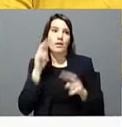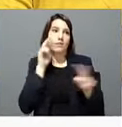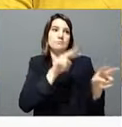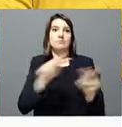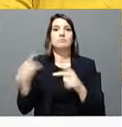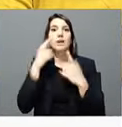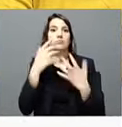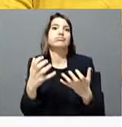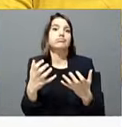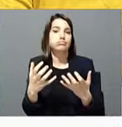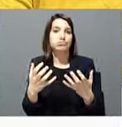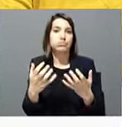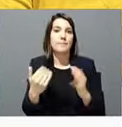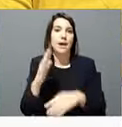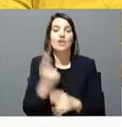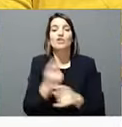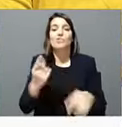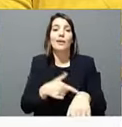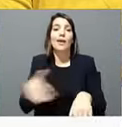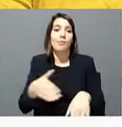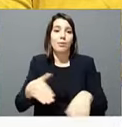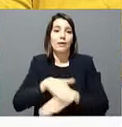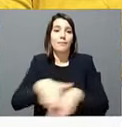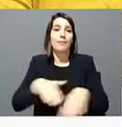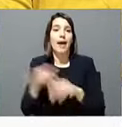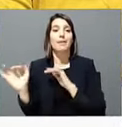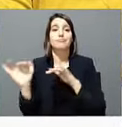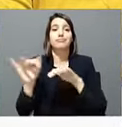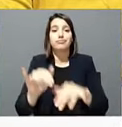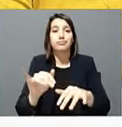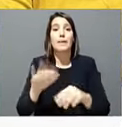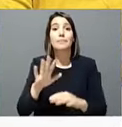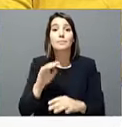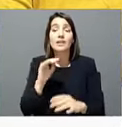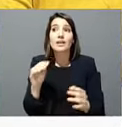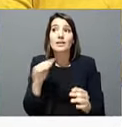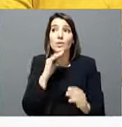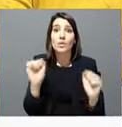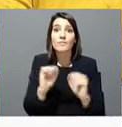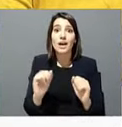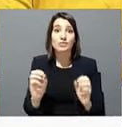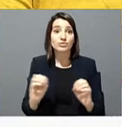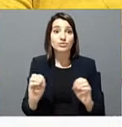concelho porque estamos em época balnear e o mesmo não ocorre nos meses de